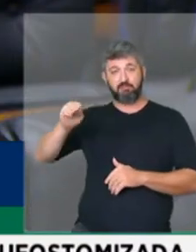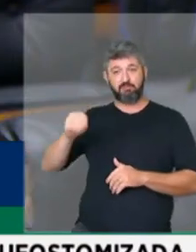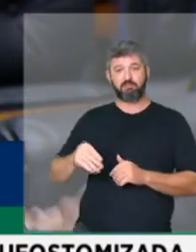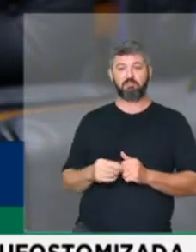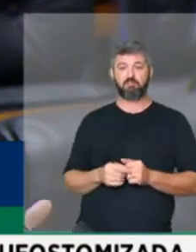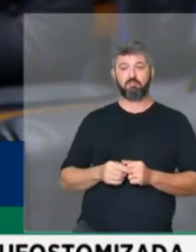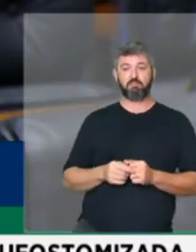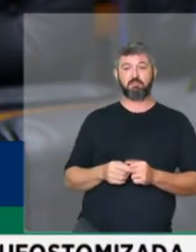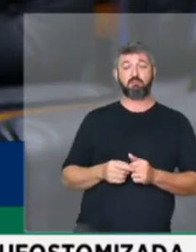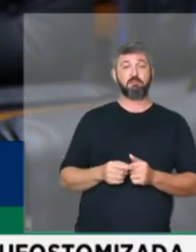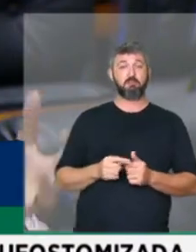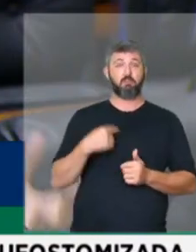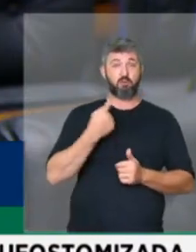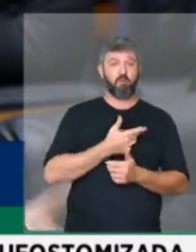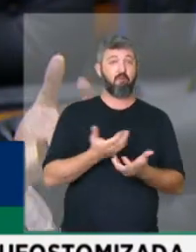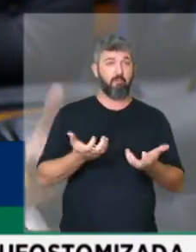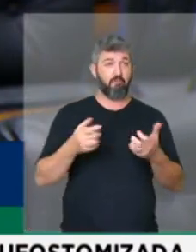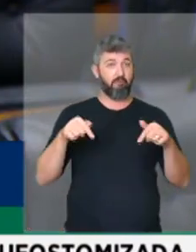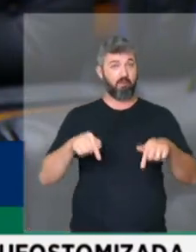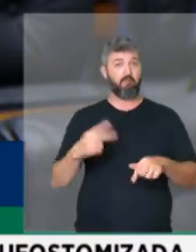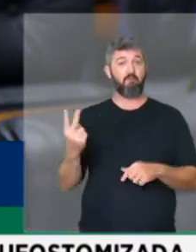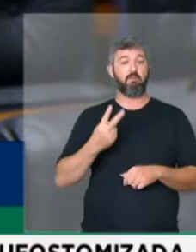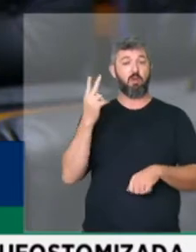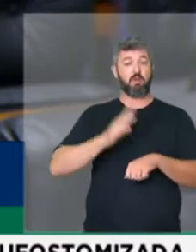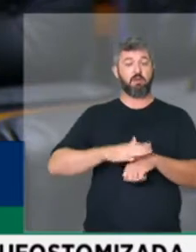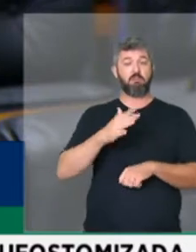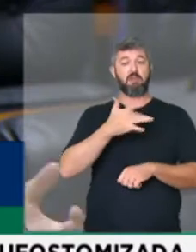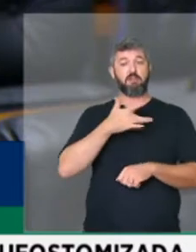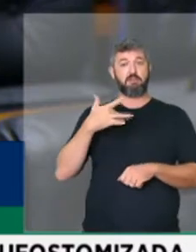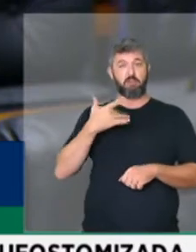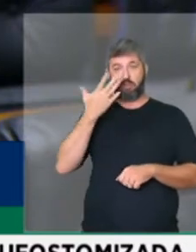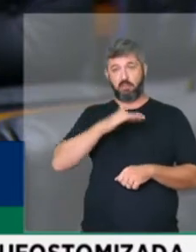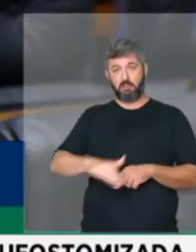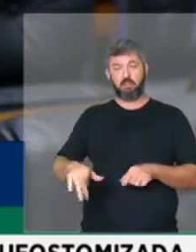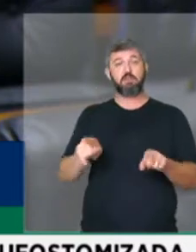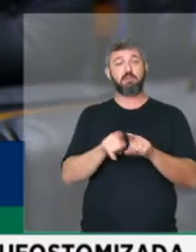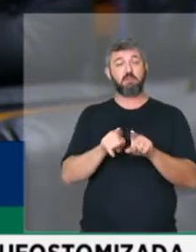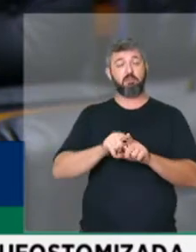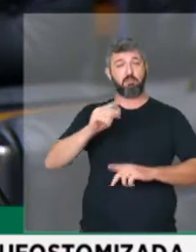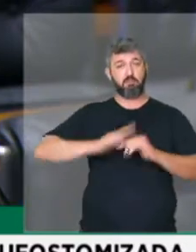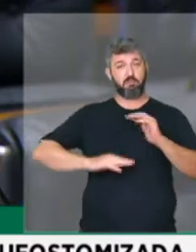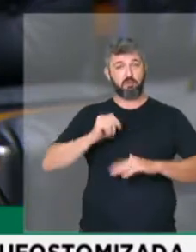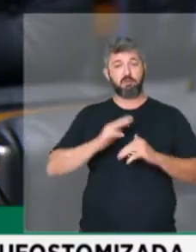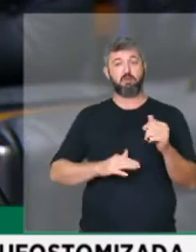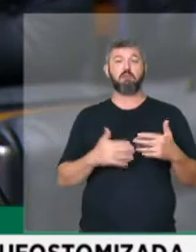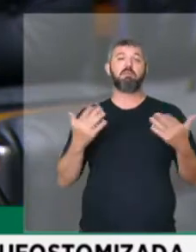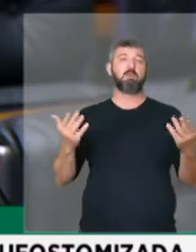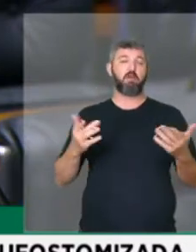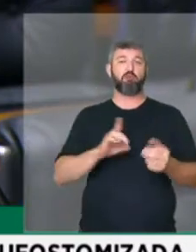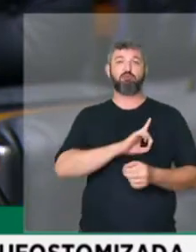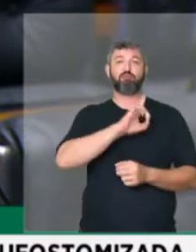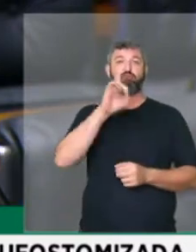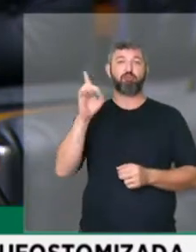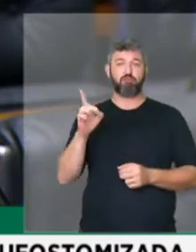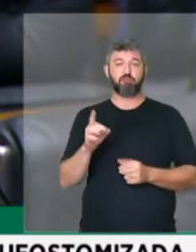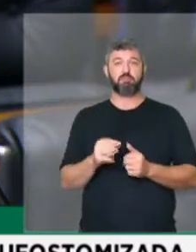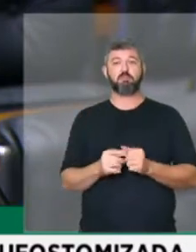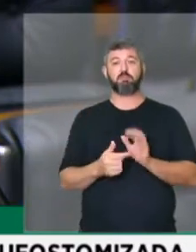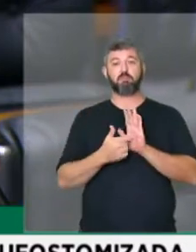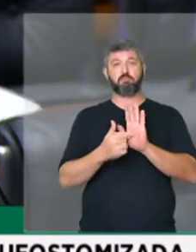APROVEITAR DIZER QUE A PAINEL DEMONSTRA ISSO, COM TODOS PARTIDOS ENCAMINHANDO SIM A GENTE ESPERA APROVAR O MAIS BREVE POSSÍVEL ESSA MATÉRIA